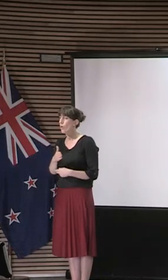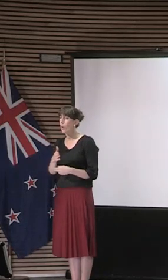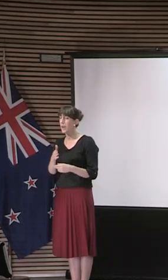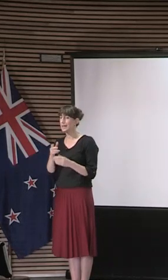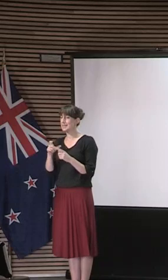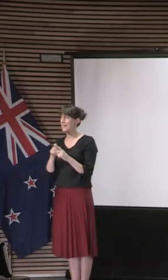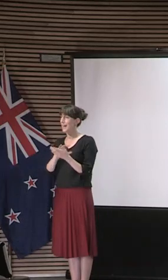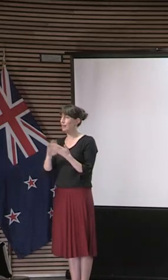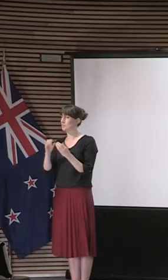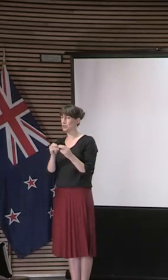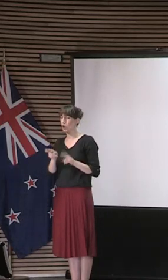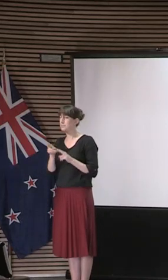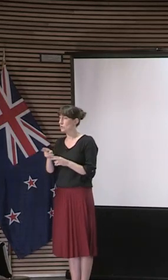whakamatautau ma te Alert